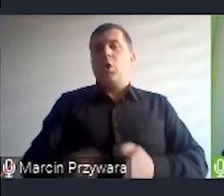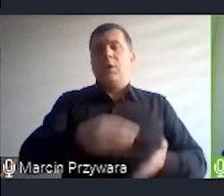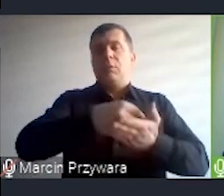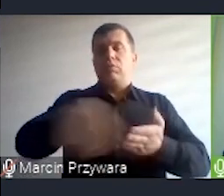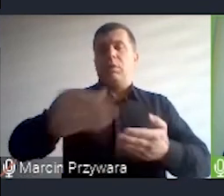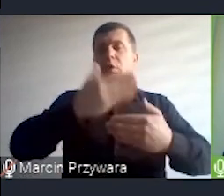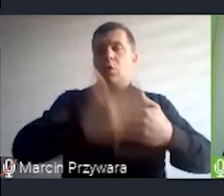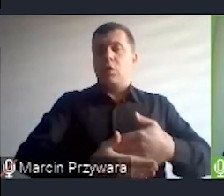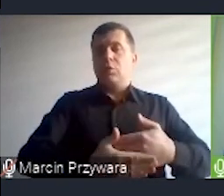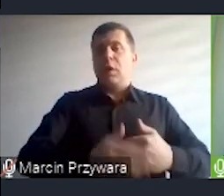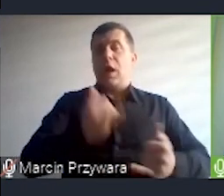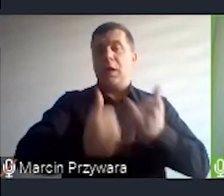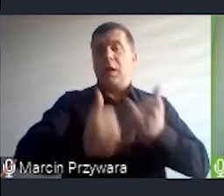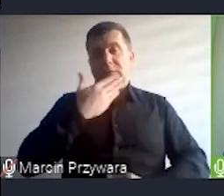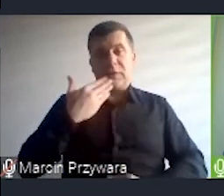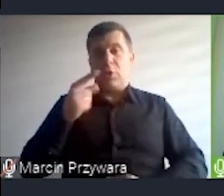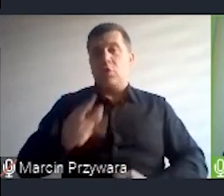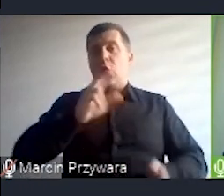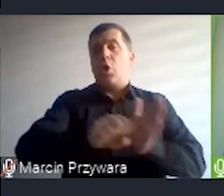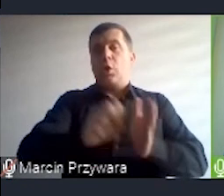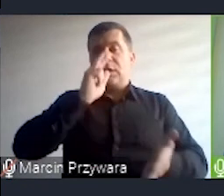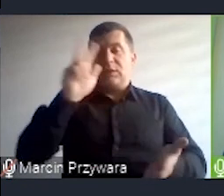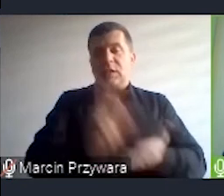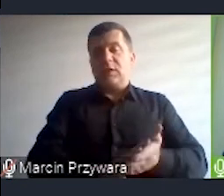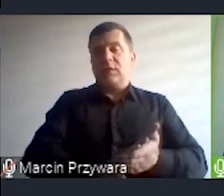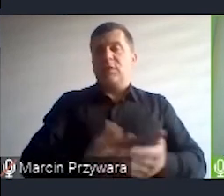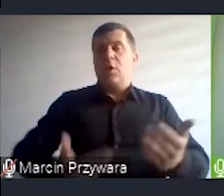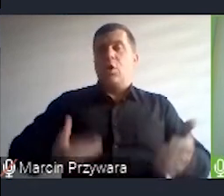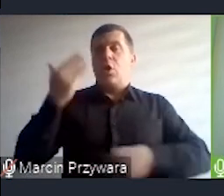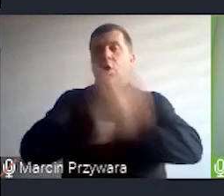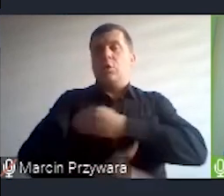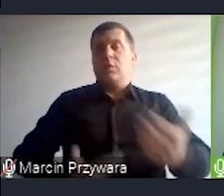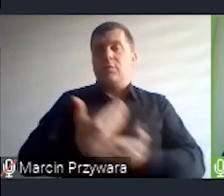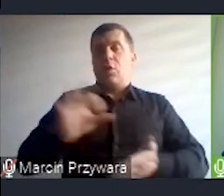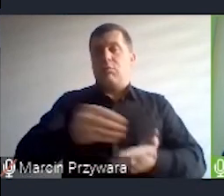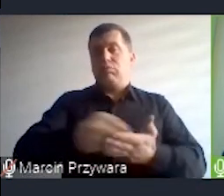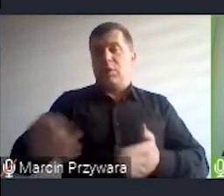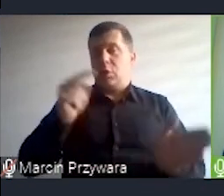a jak jej nie ma to od zatwierdzenia końcowego wniosku o płatność. Dotyczy tylko cross-financingu.